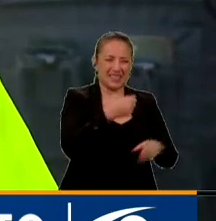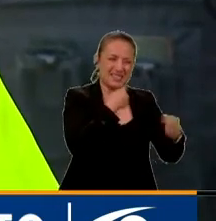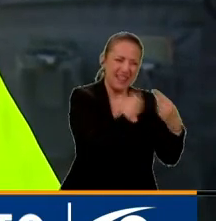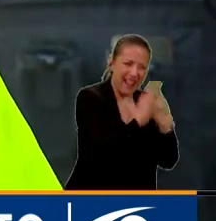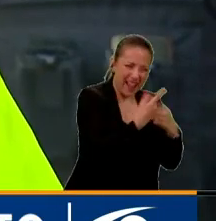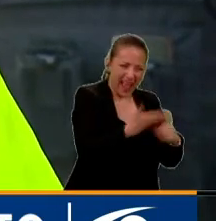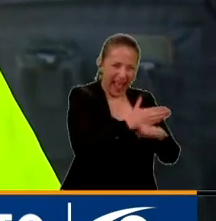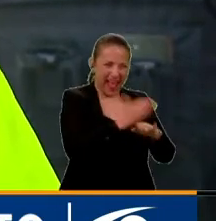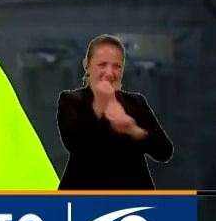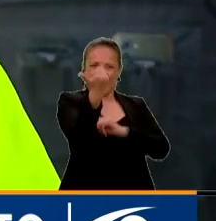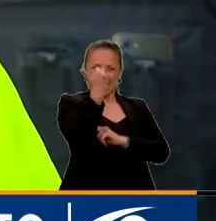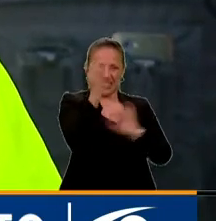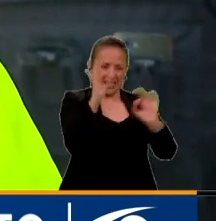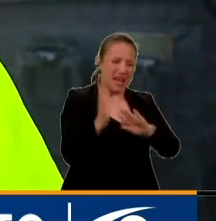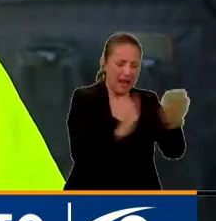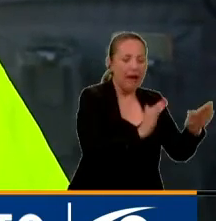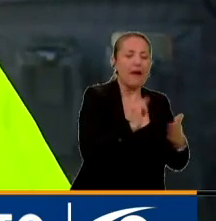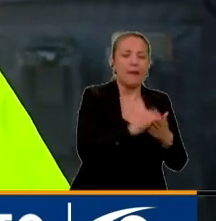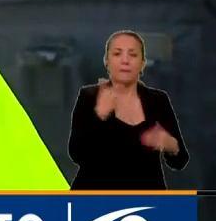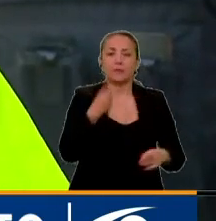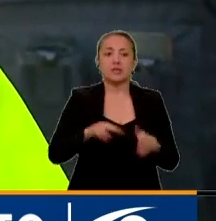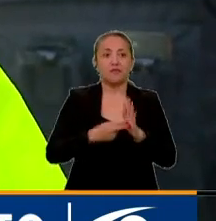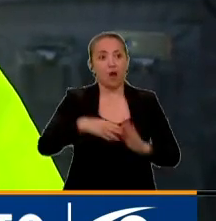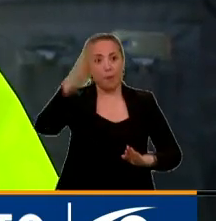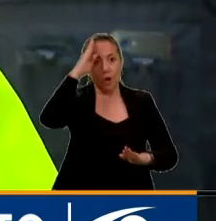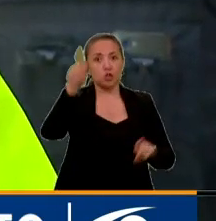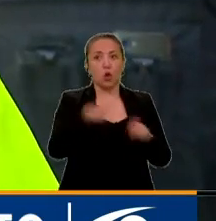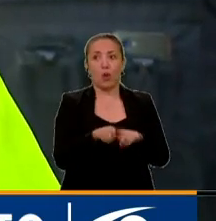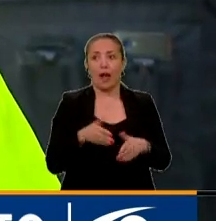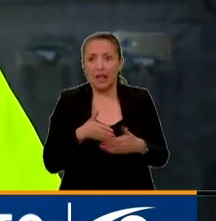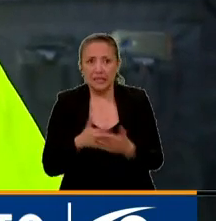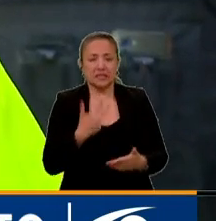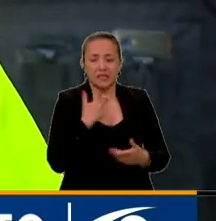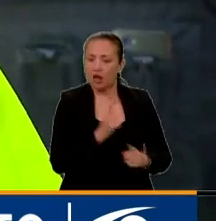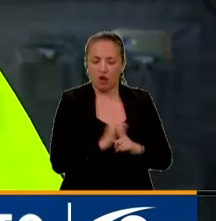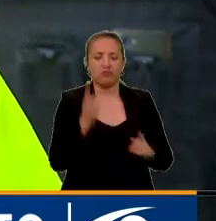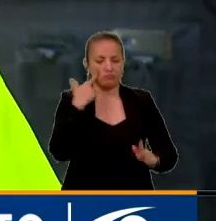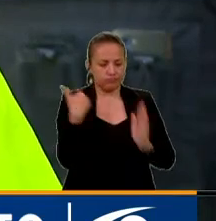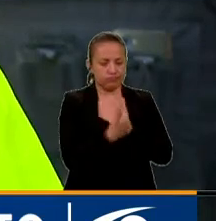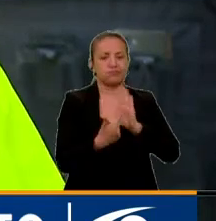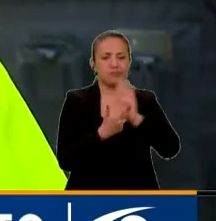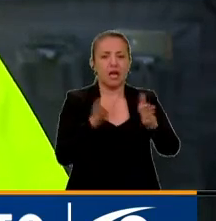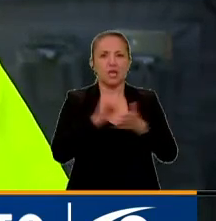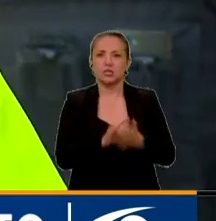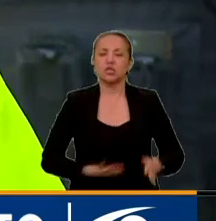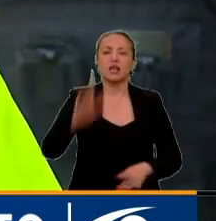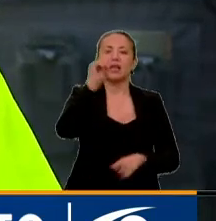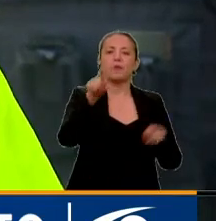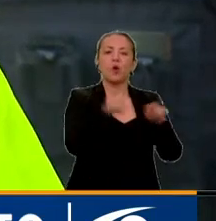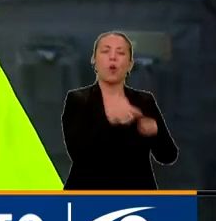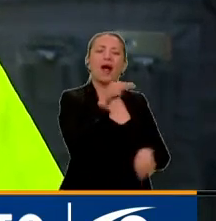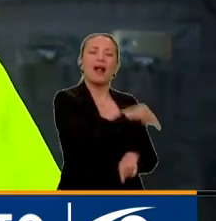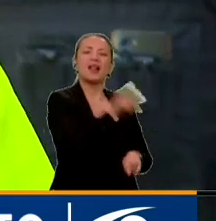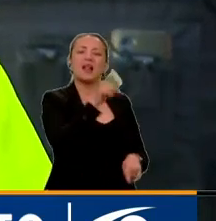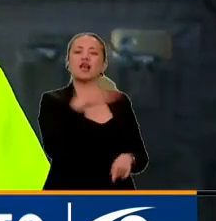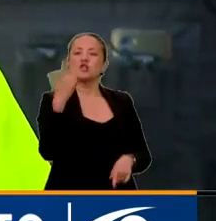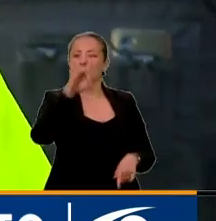vamos a capturar, estamos con la Fiscalía General de la Nación